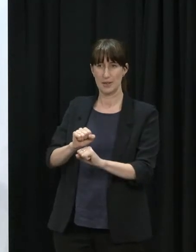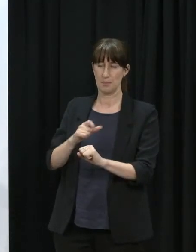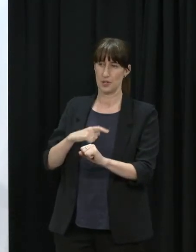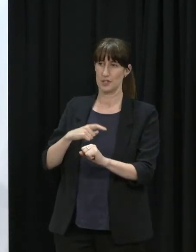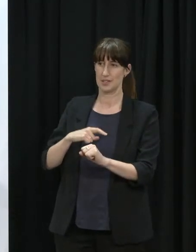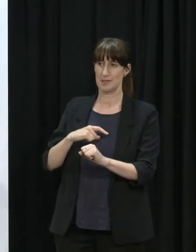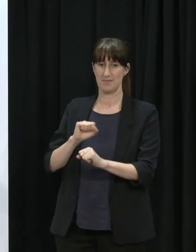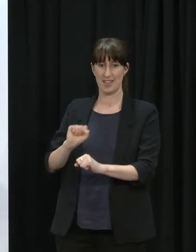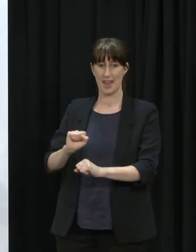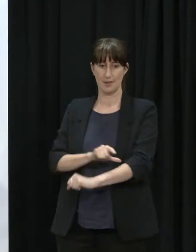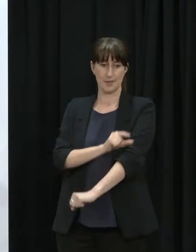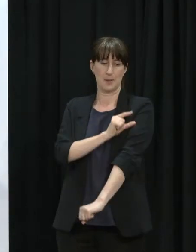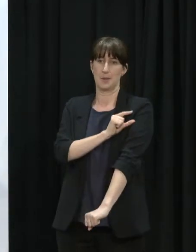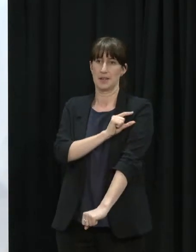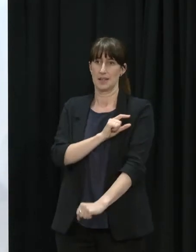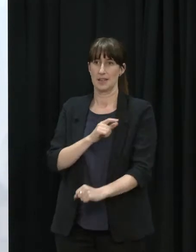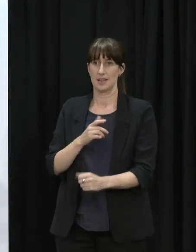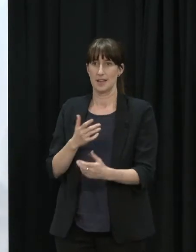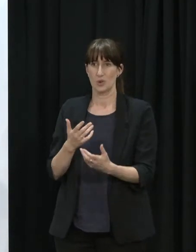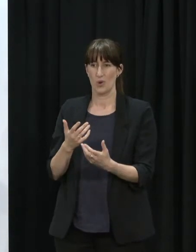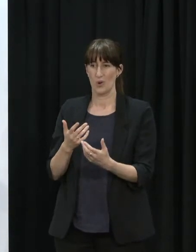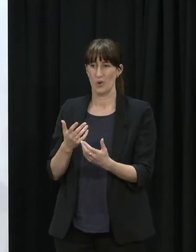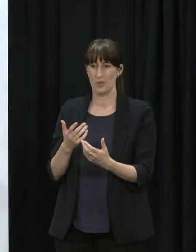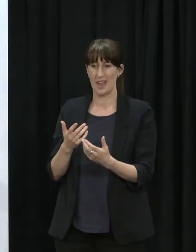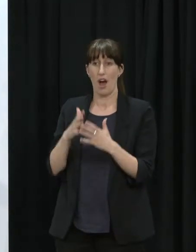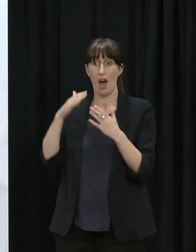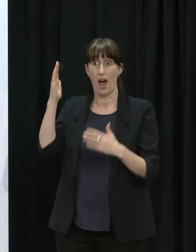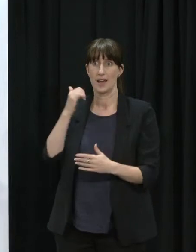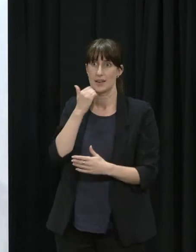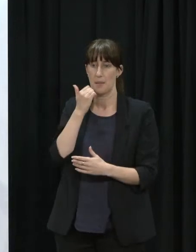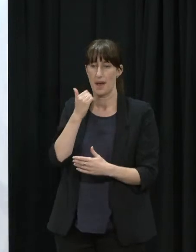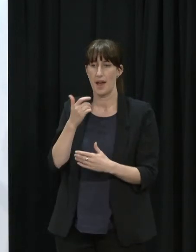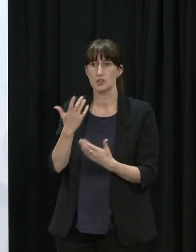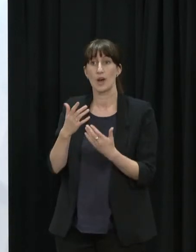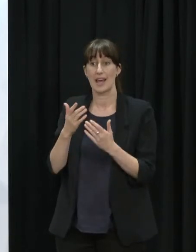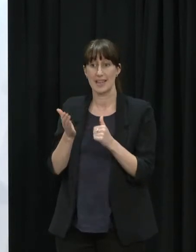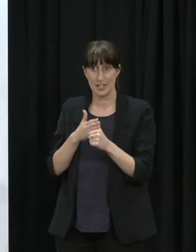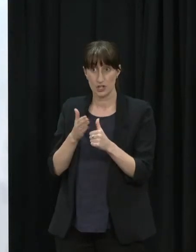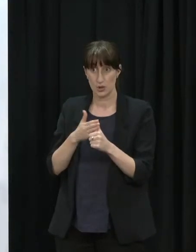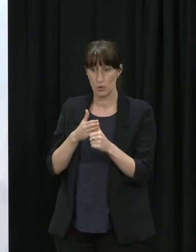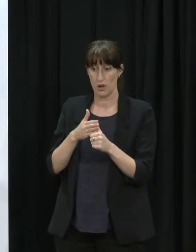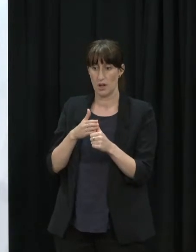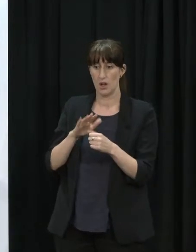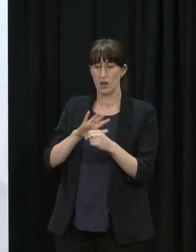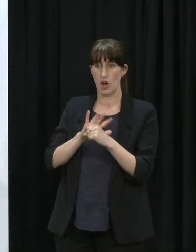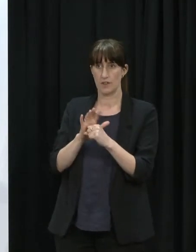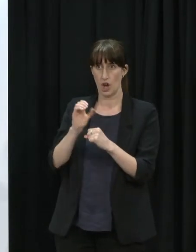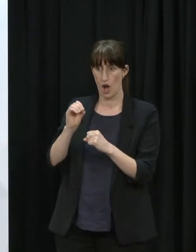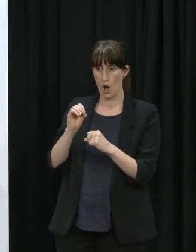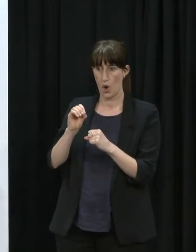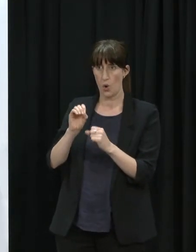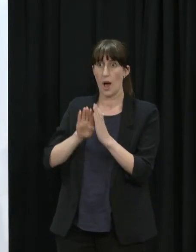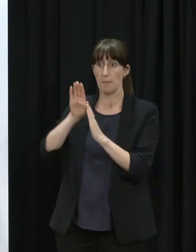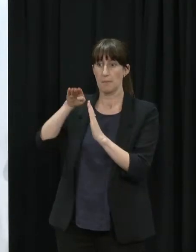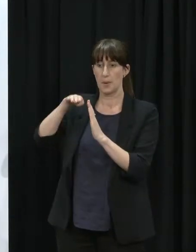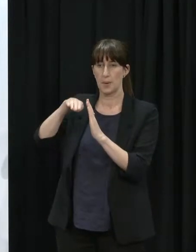tangata kua pa ki te COVID, na